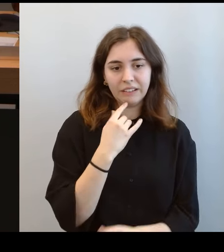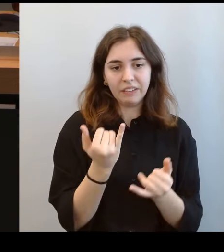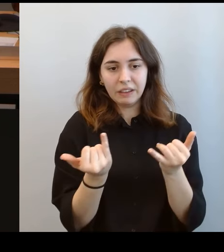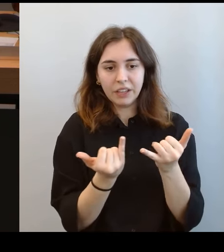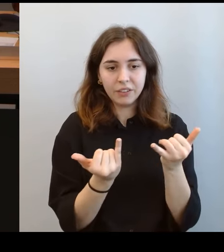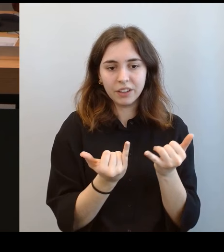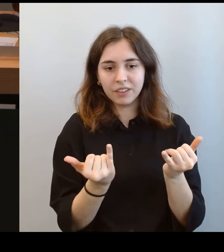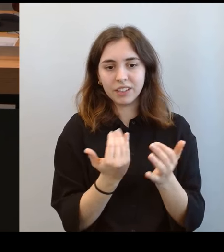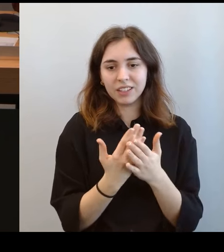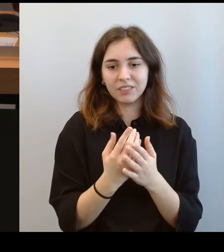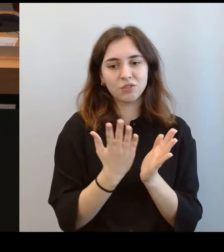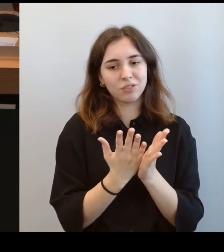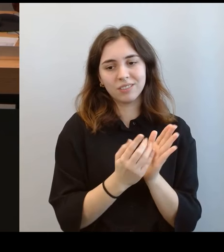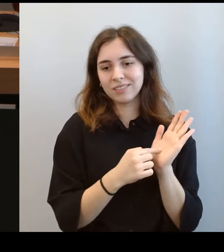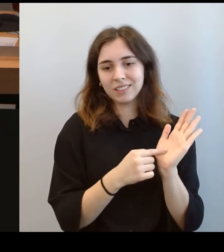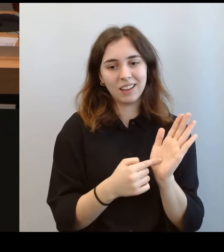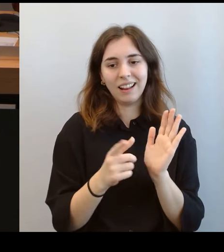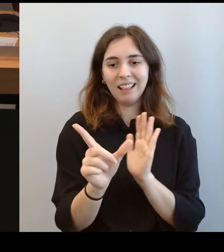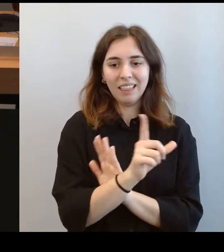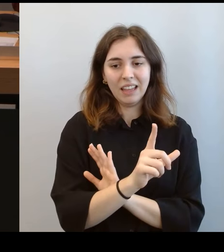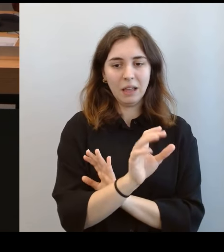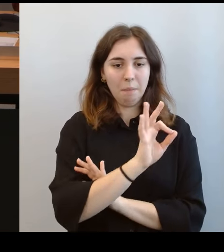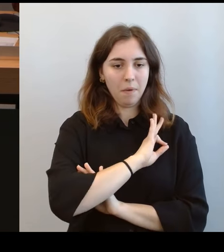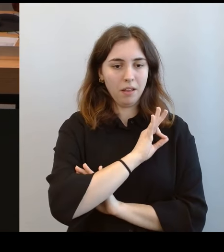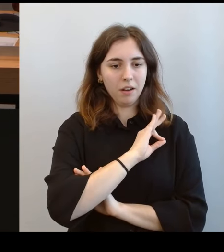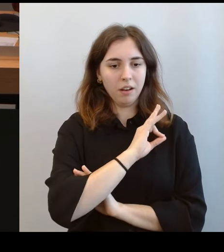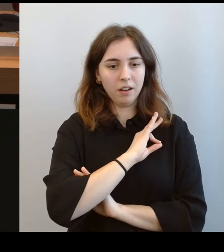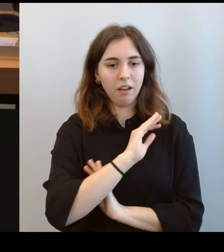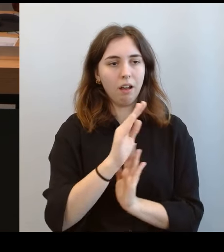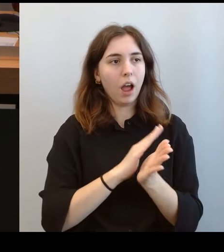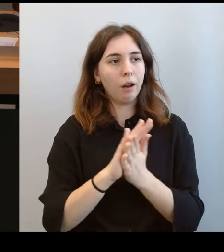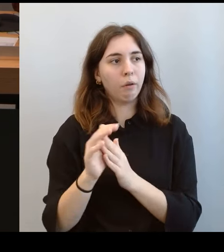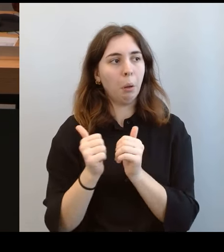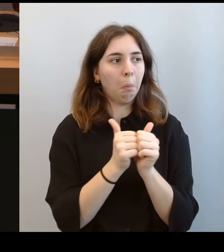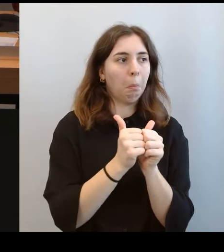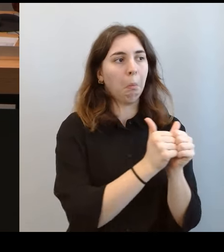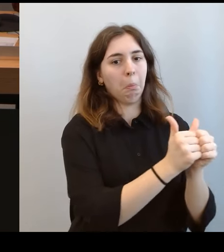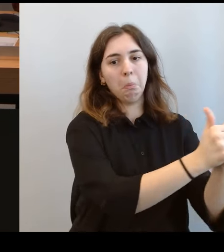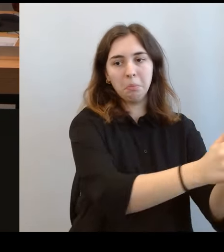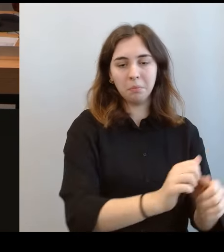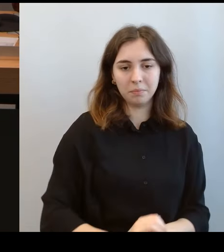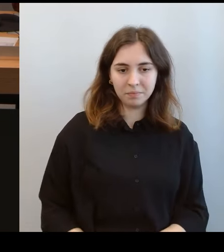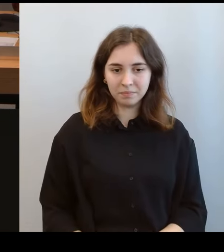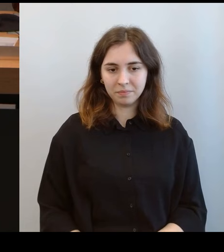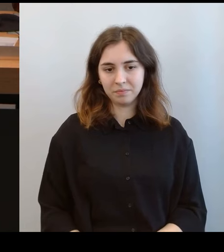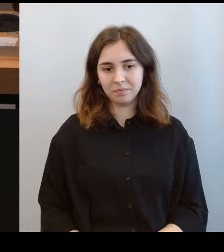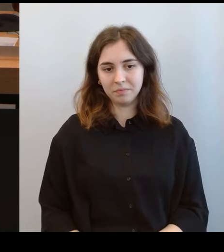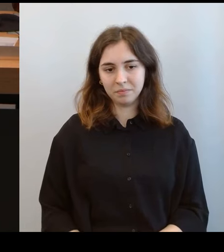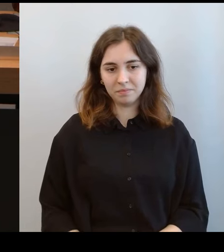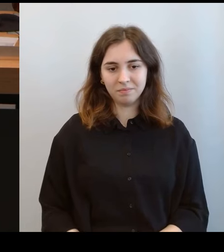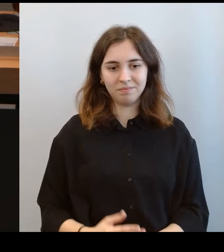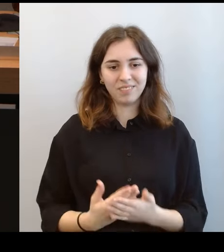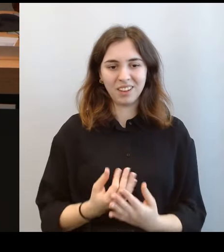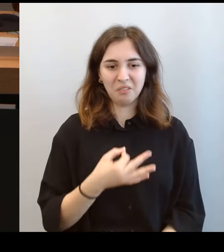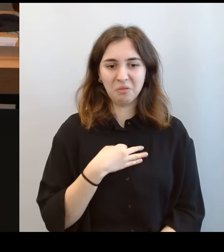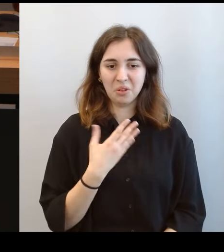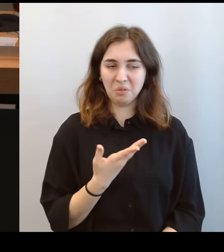Parteien als Mitläuferpartei hinterhergedackelt. Ich fand das übrigens sehr armselig. (Rednerwechsel) Danke schön.